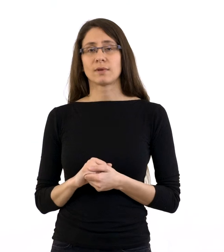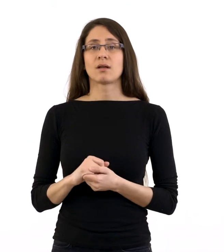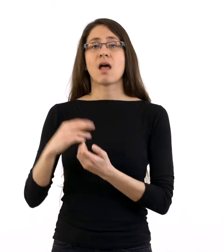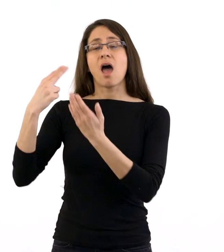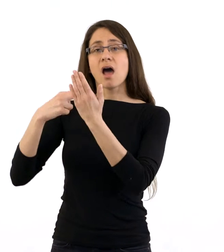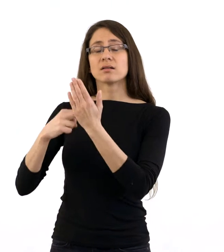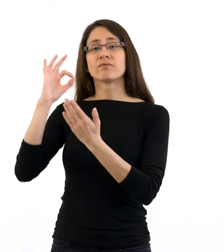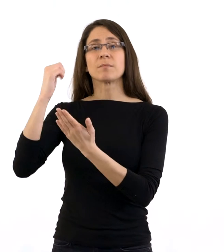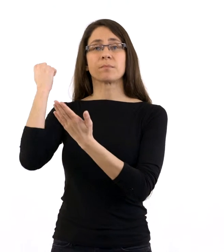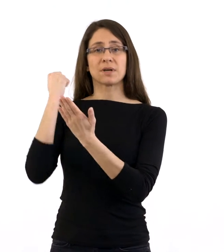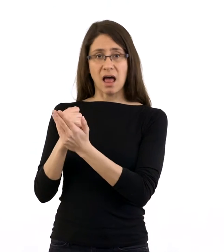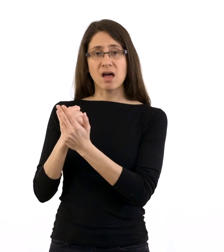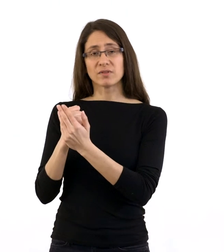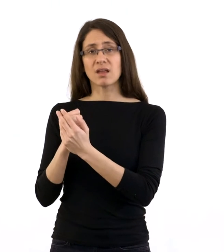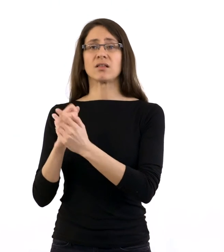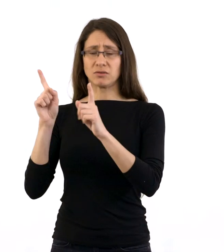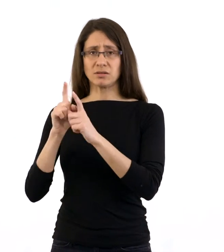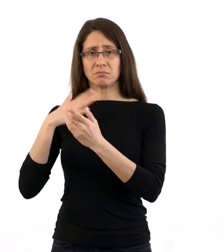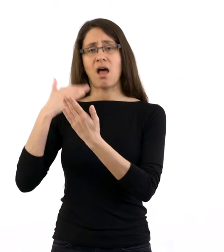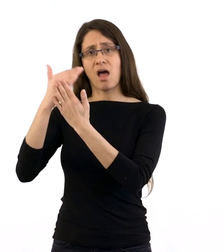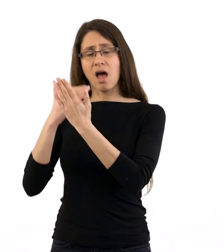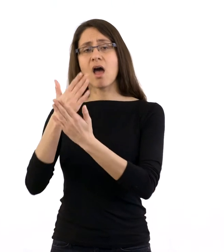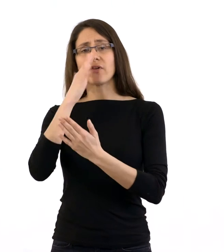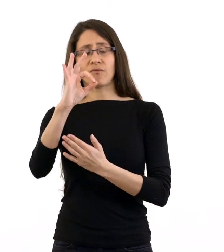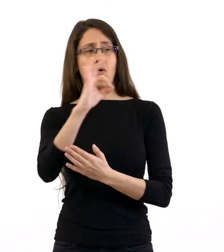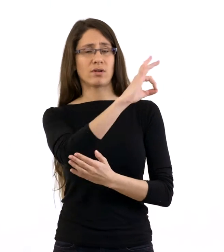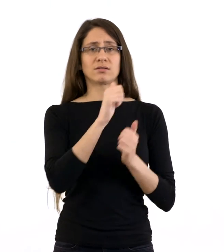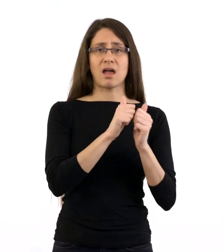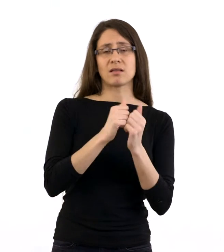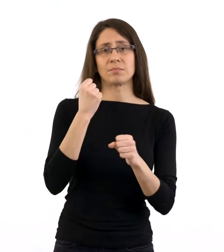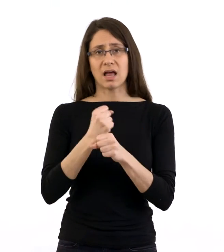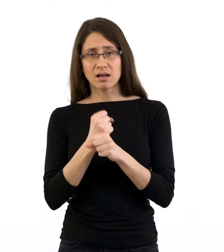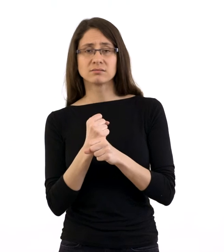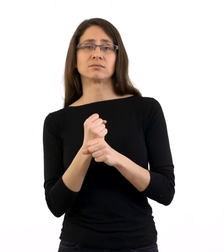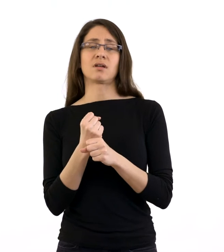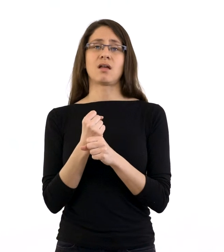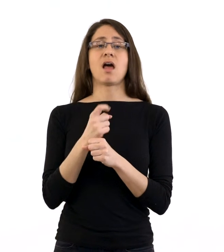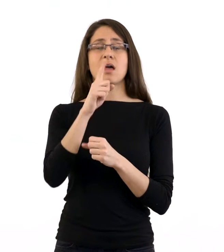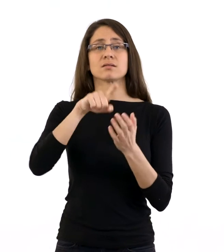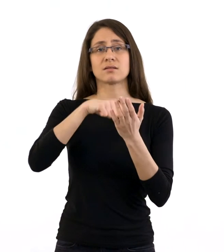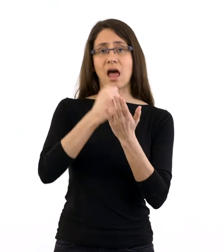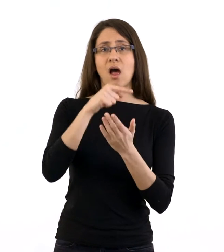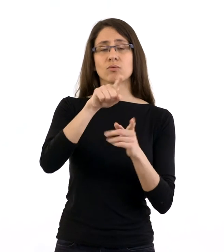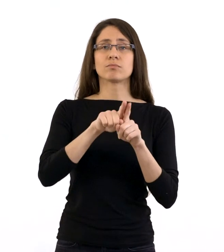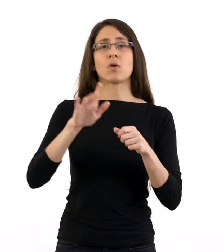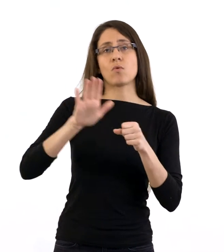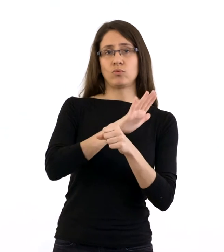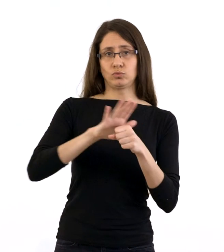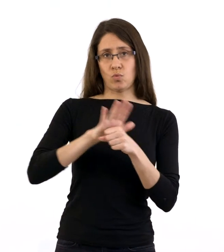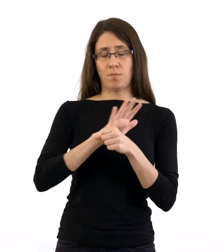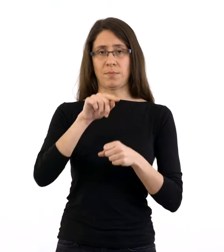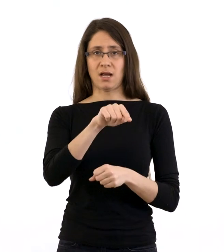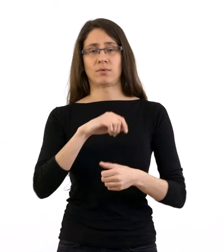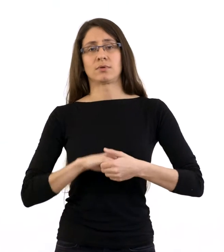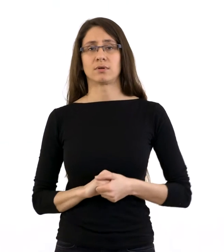Dotyczy to sytuacji, w których akty prawne nie regulują szczegółowo.